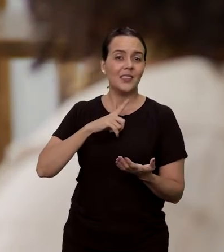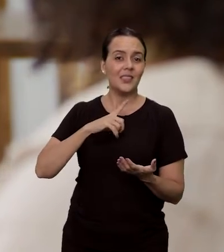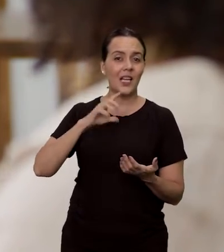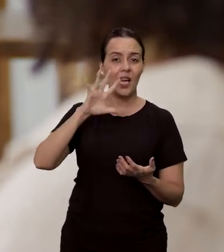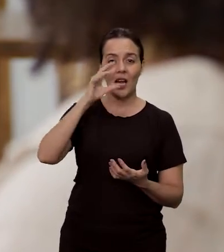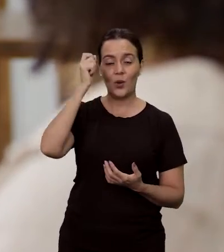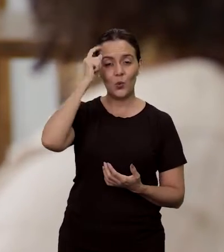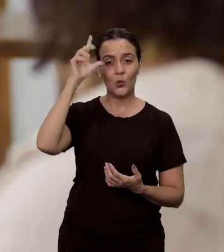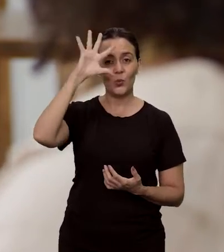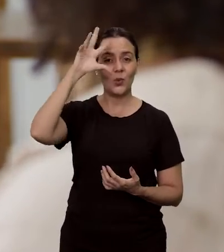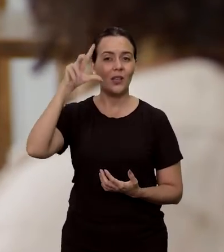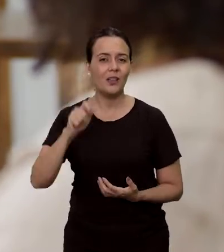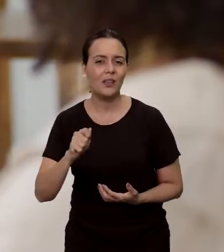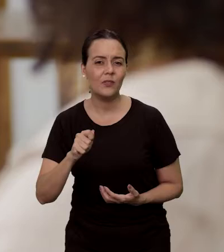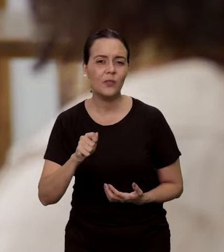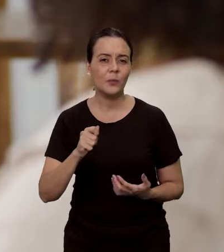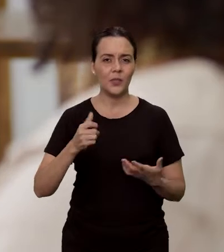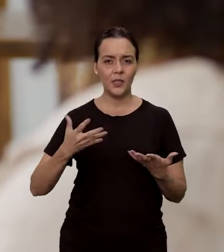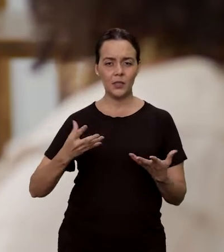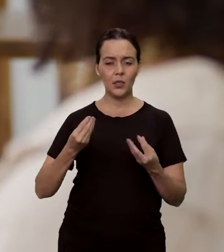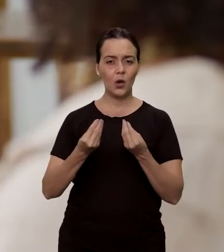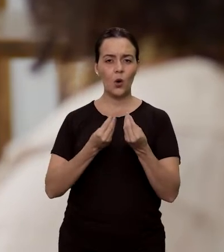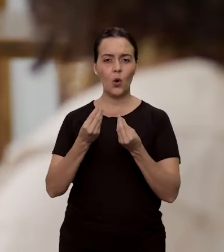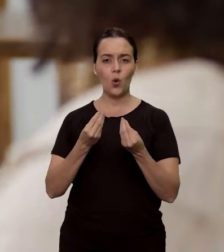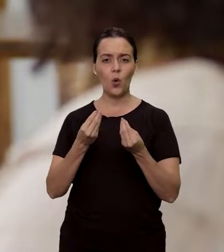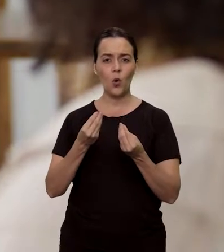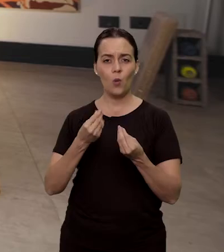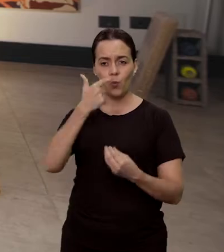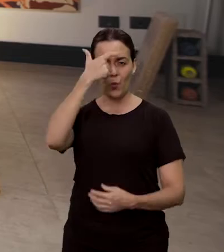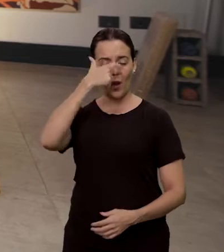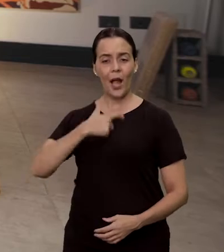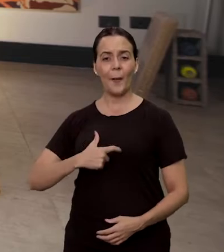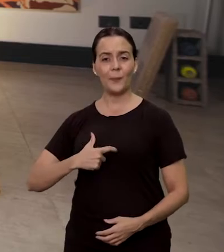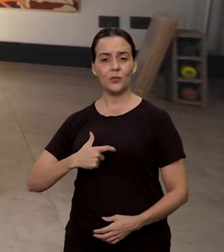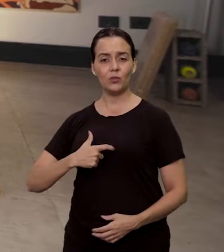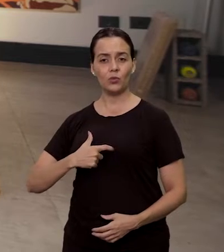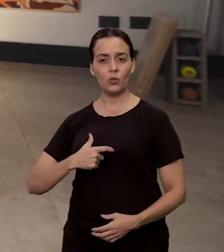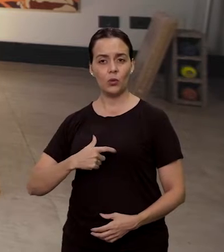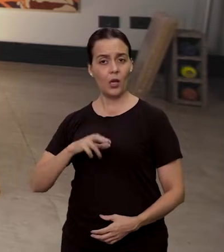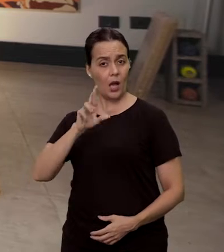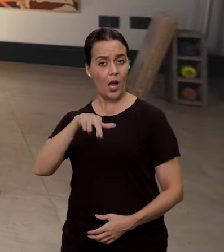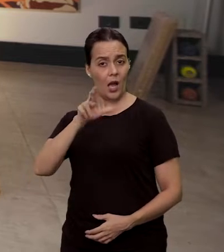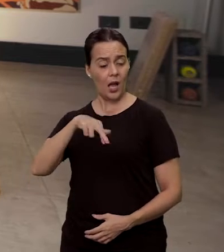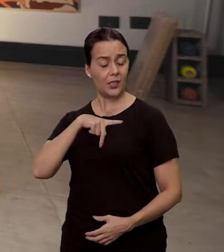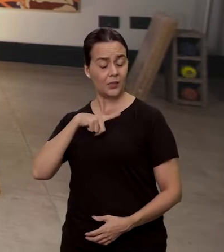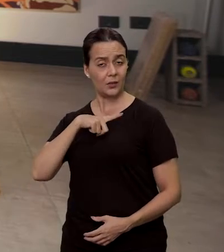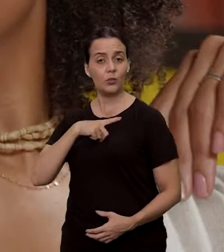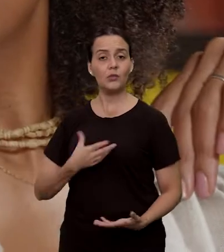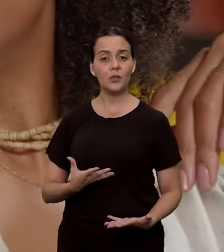você não faz esse desmembramento do sujeito. Porque ele é razão, mas ele também é emoção.